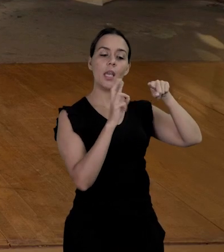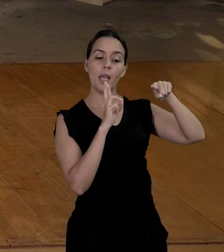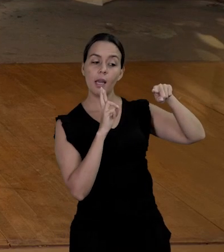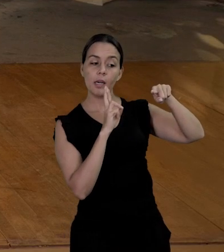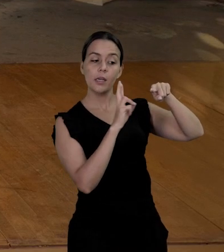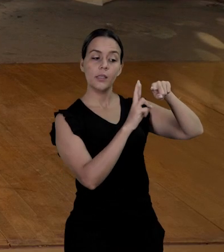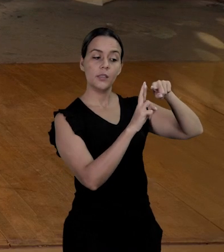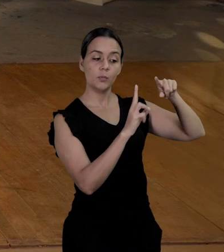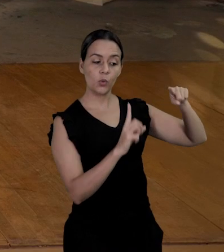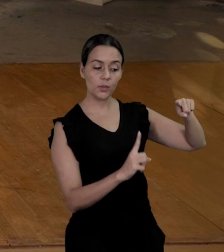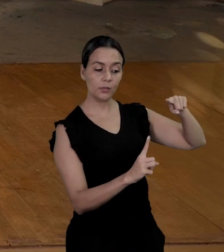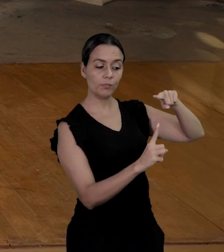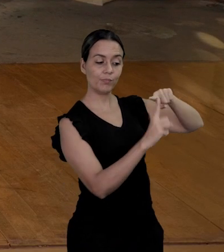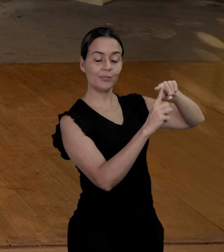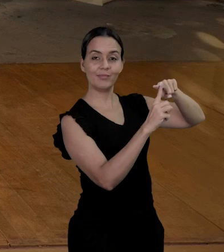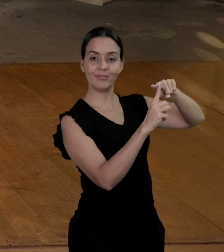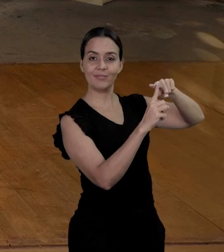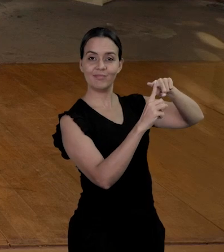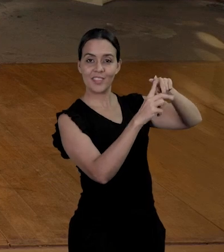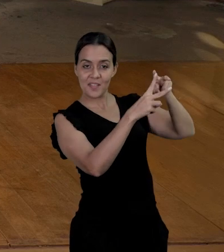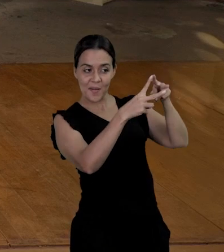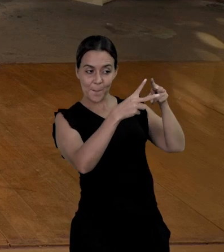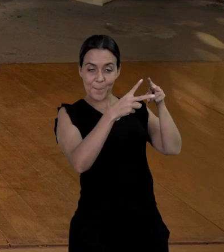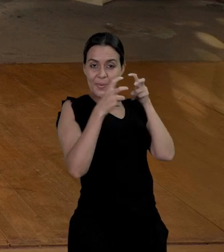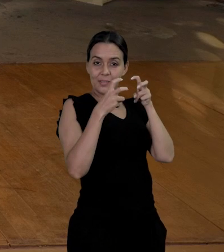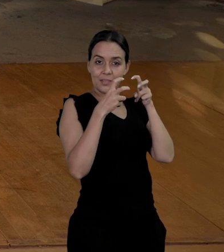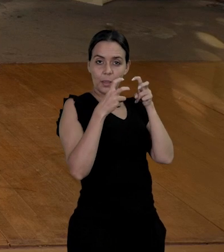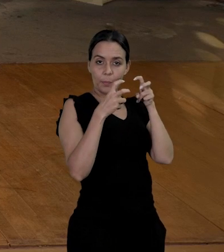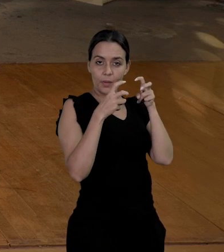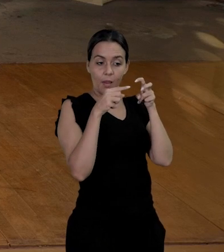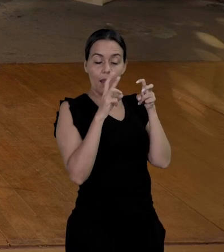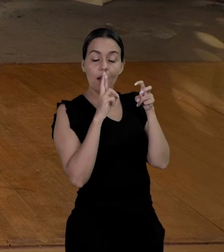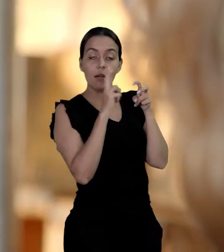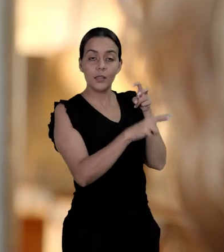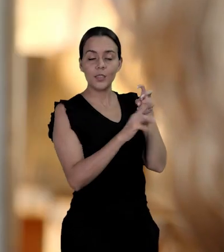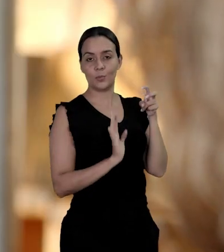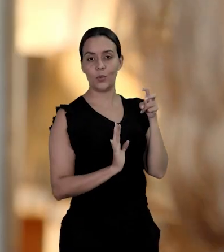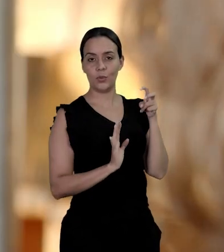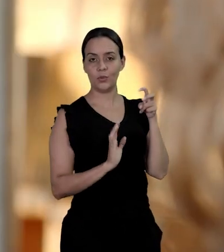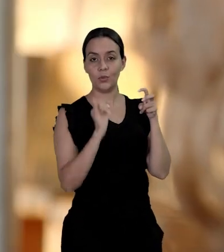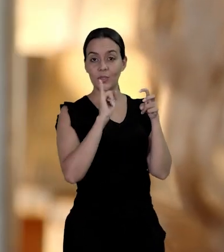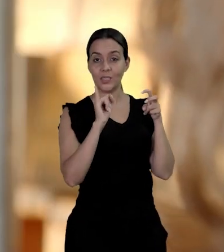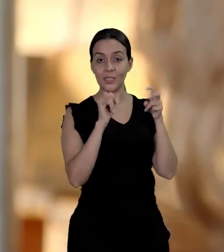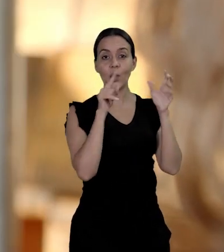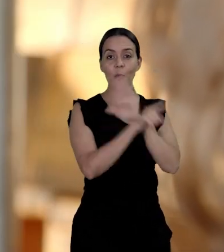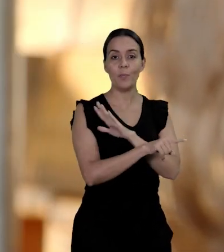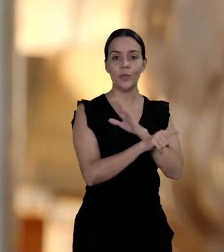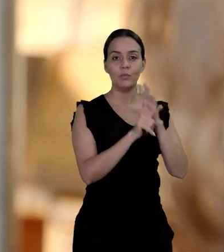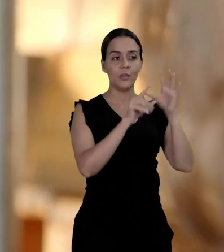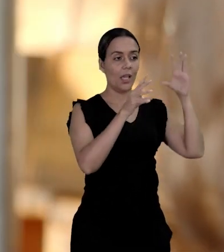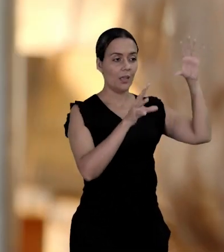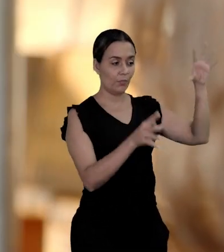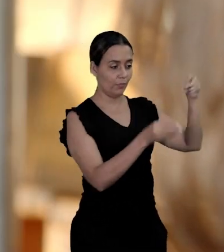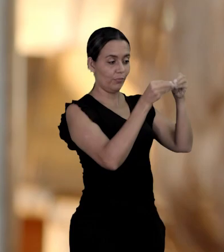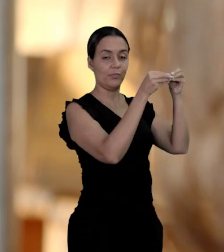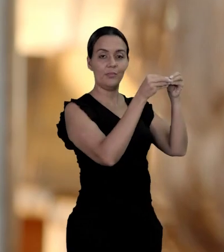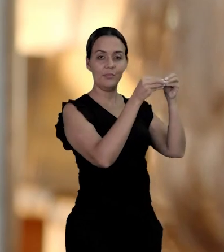Porque esse ponto é um resultado da sua percepção conjunta das duas respostas. Tá. Mas isso vem, se eu te perguntar as duas coisas juntas,